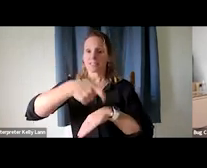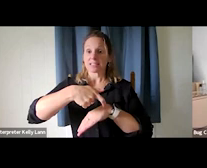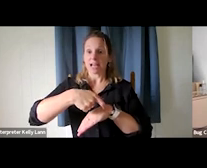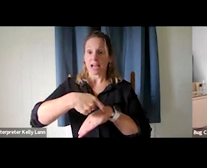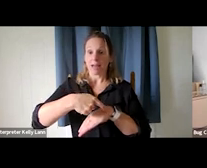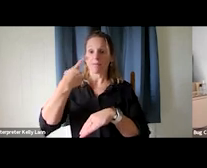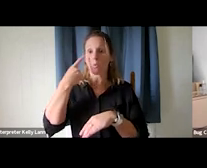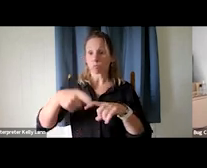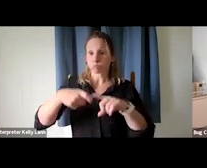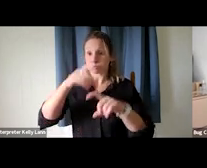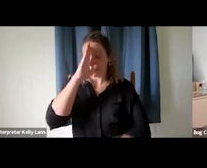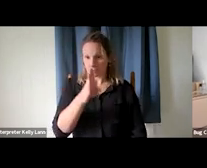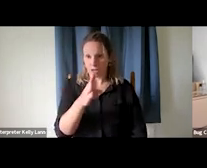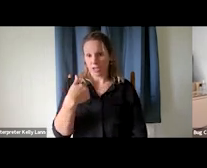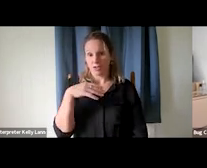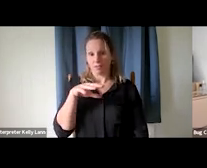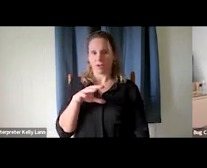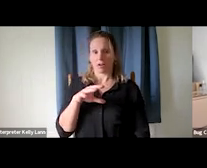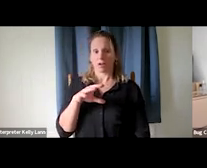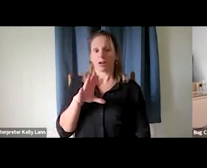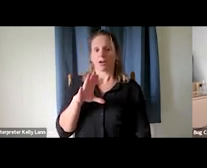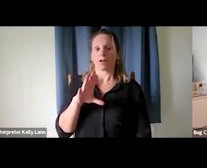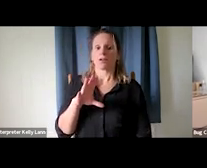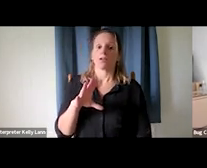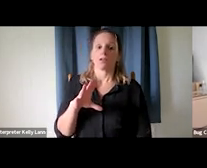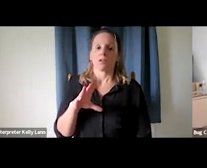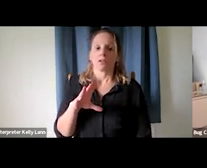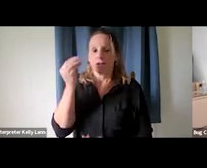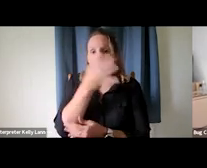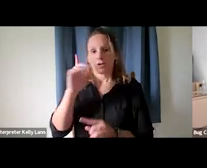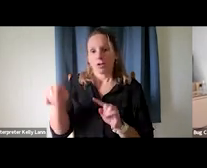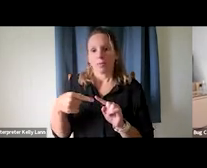de los que tengan citas. Pero también encontré citas de mis amigos